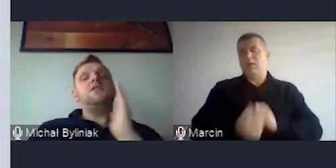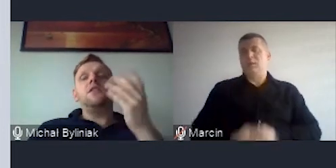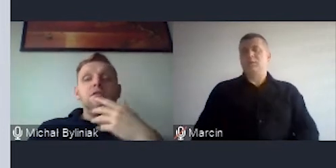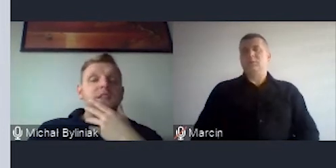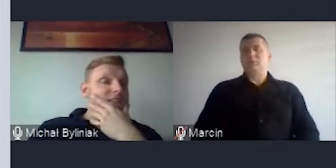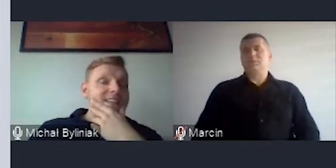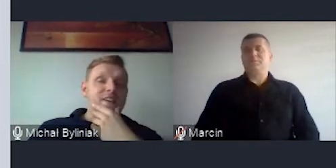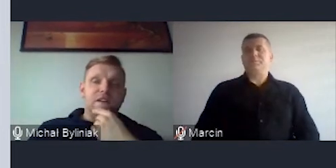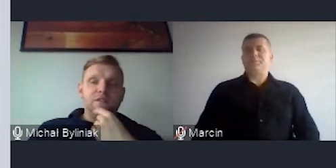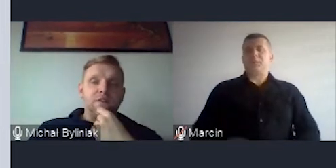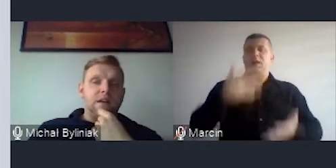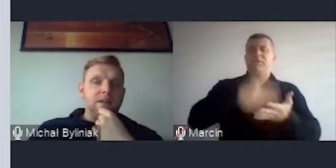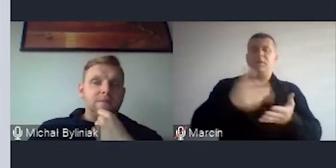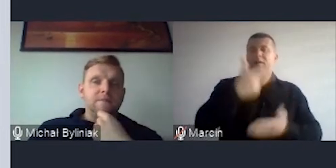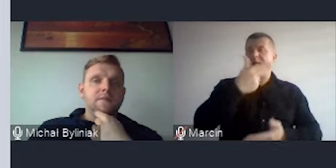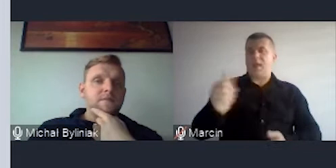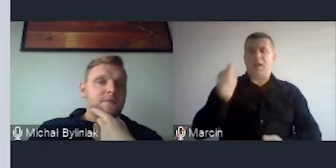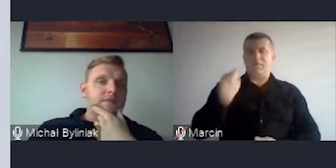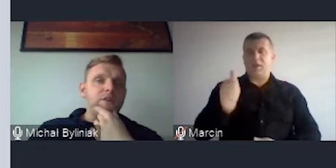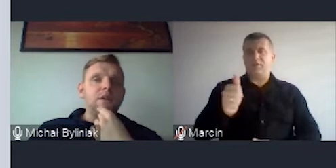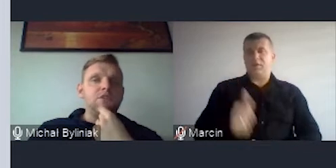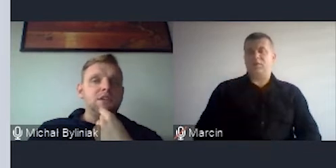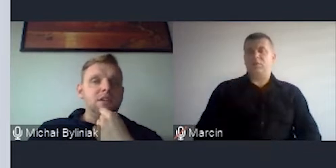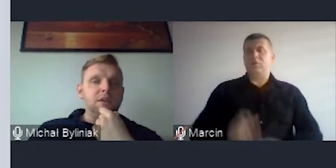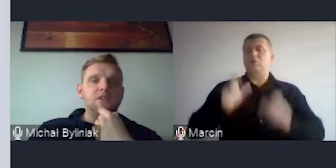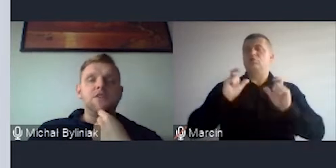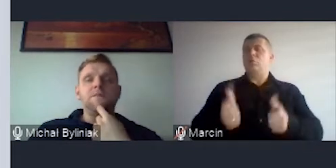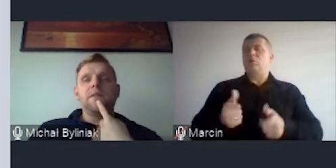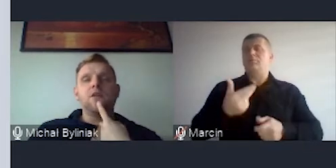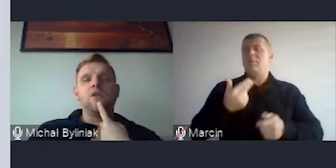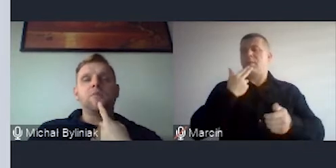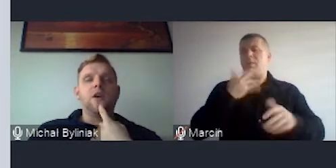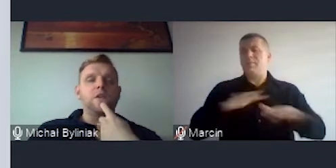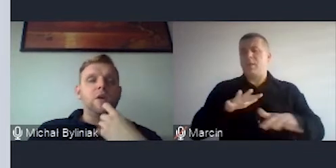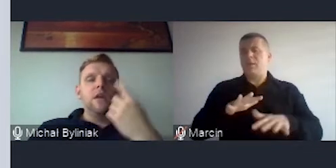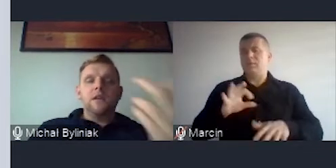Jeśli chodzi o wydatki niekwalifikowalne, co nam się nie mieści do projektu.